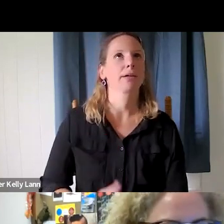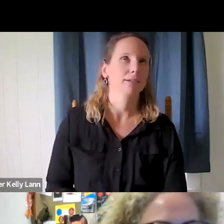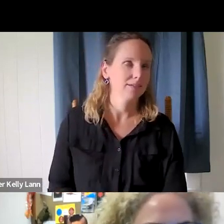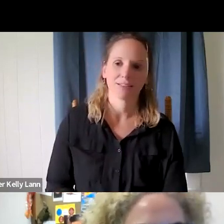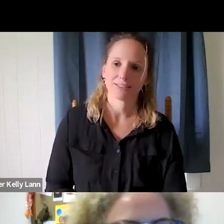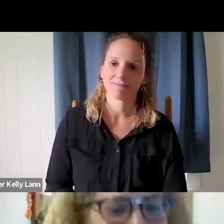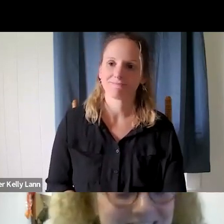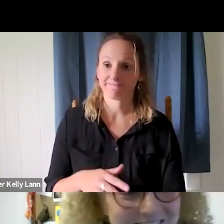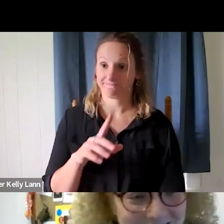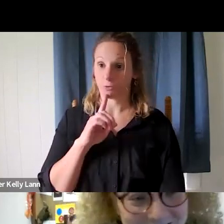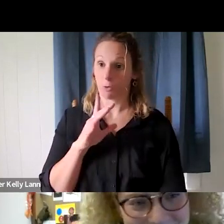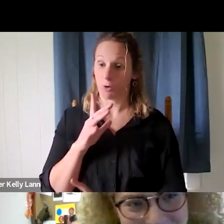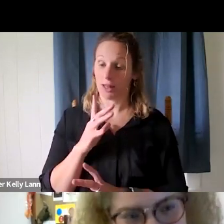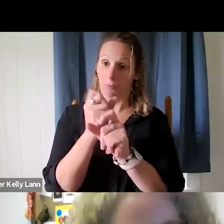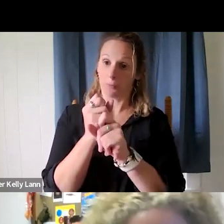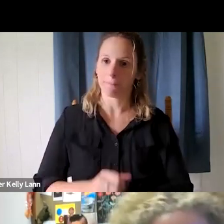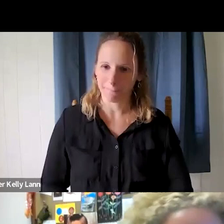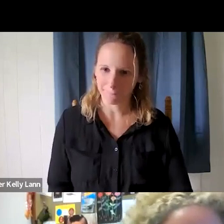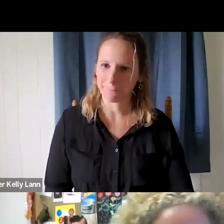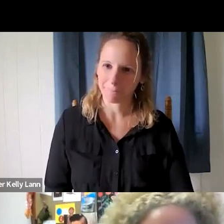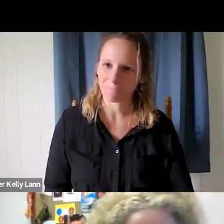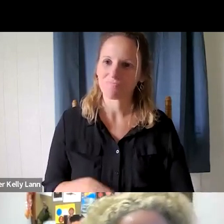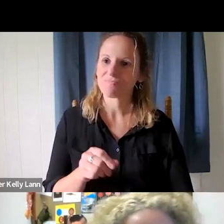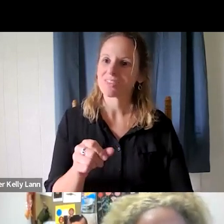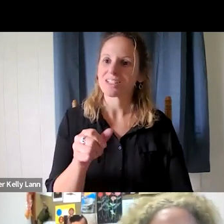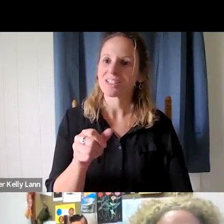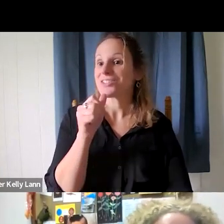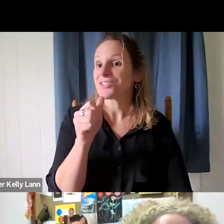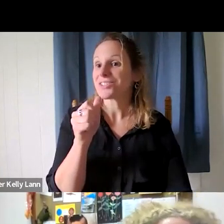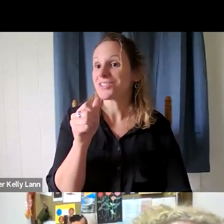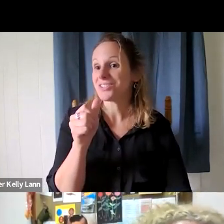Fascinante. Así que no transmitió en ese momento